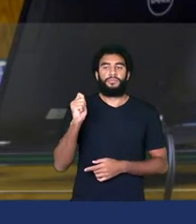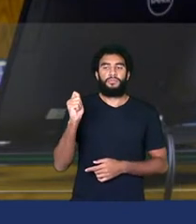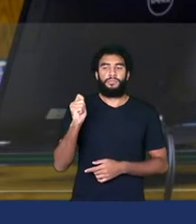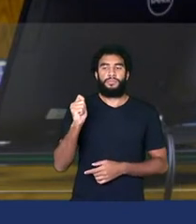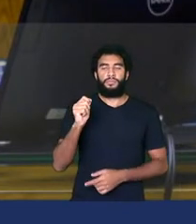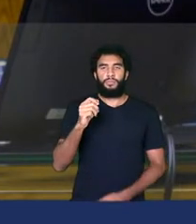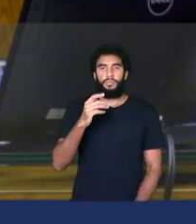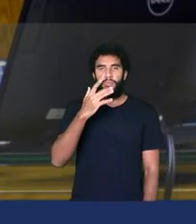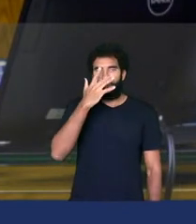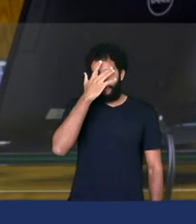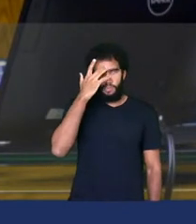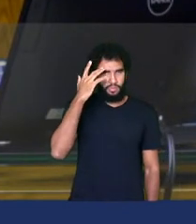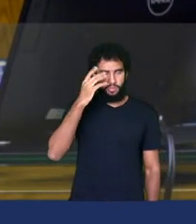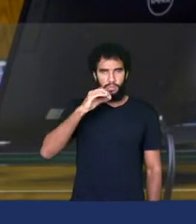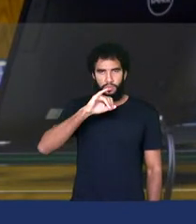OUVIR LÁ DO SERGIPE O